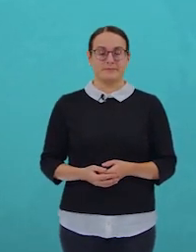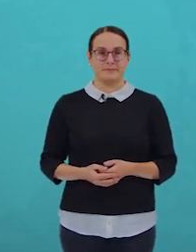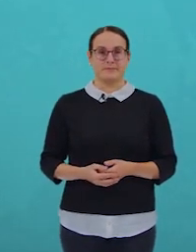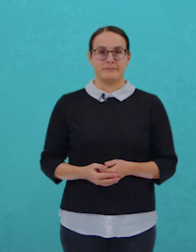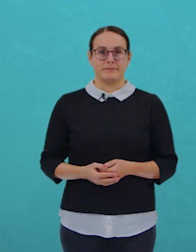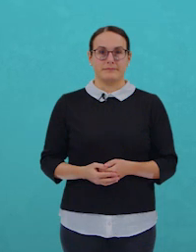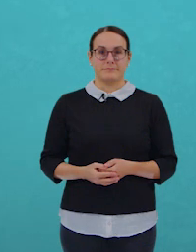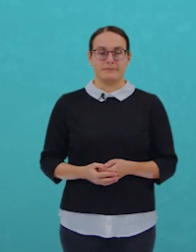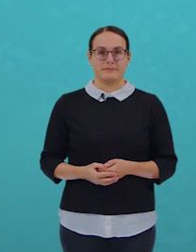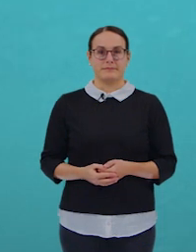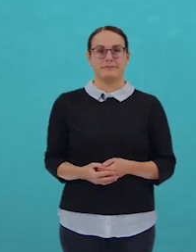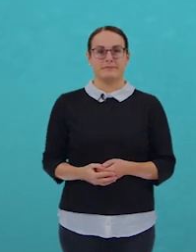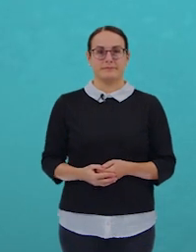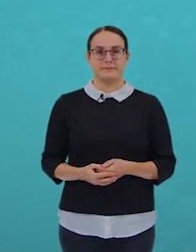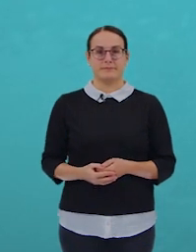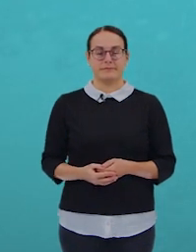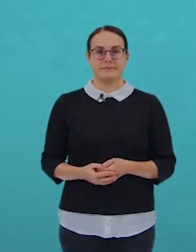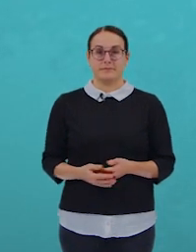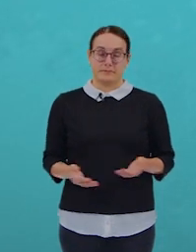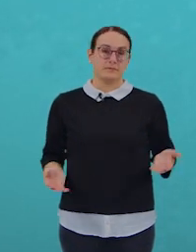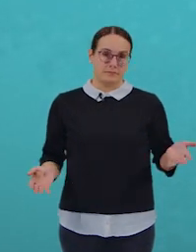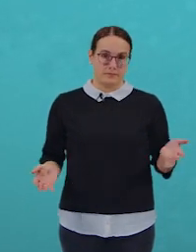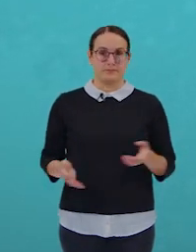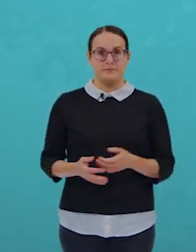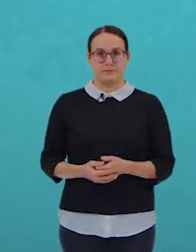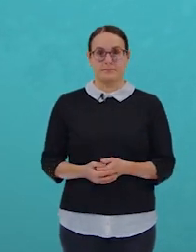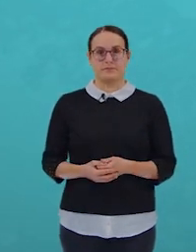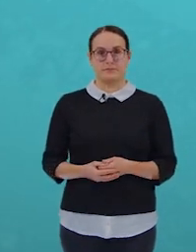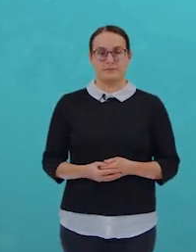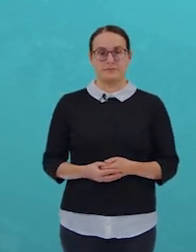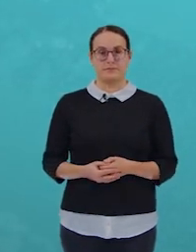es auch bei den Impfstoffen. Während Expert:innen zur Grundimmunisierung und zum Boostern aufrufen,